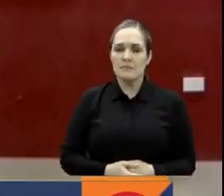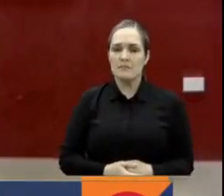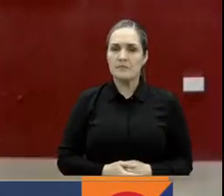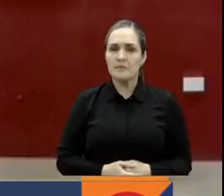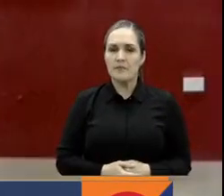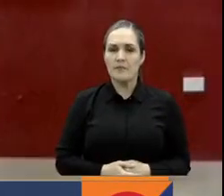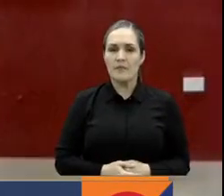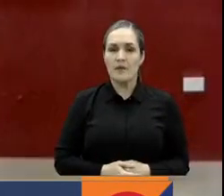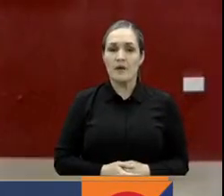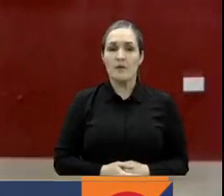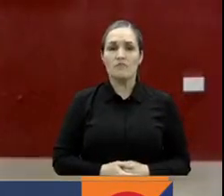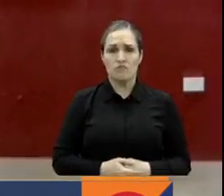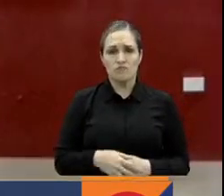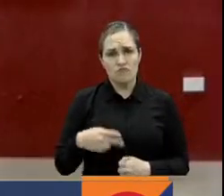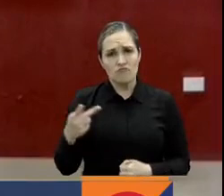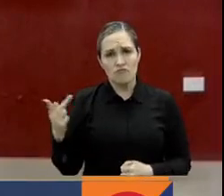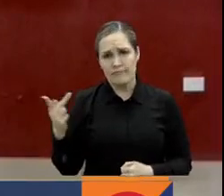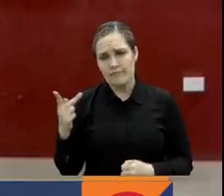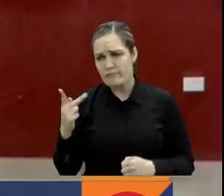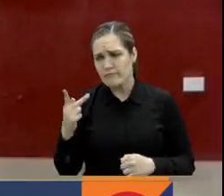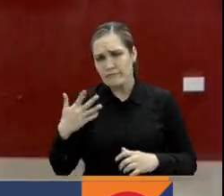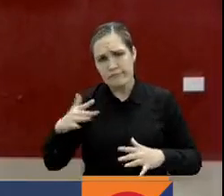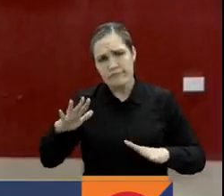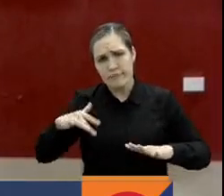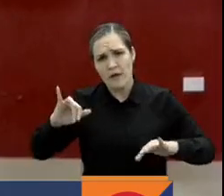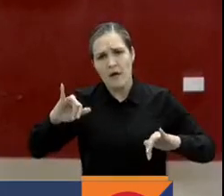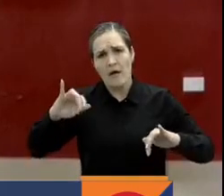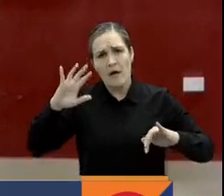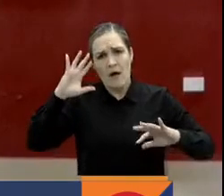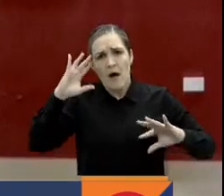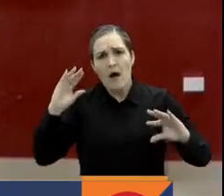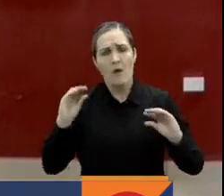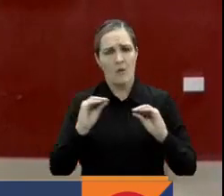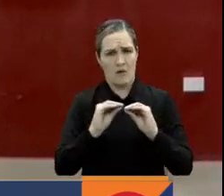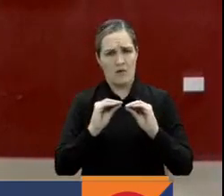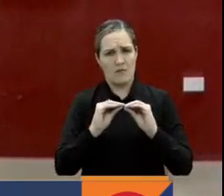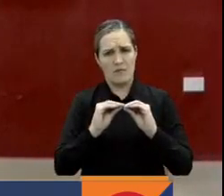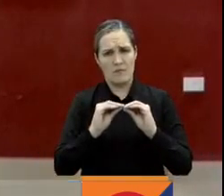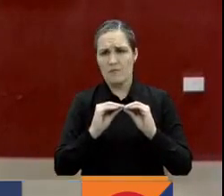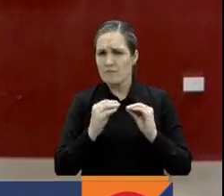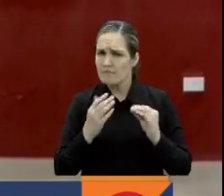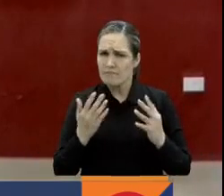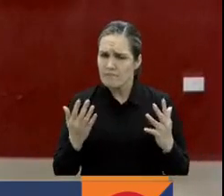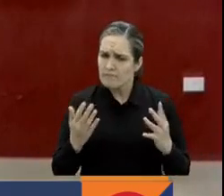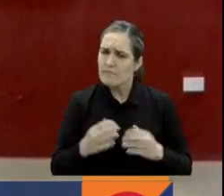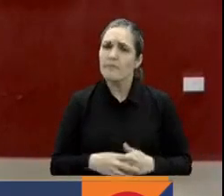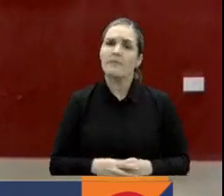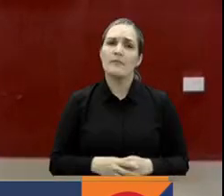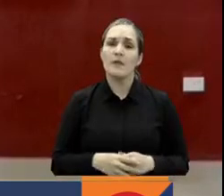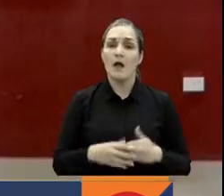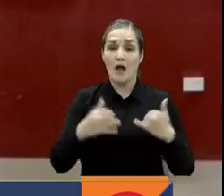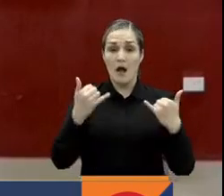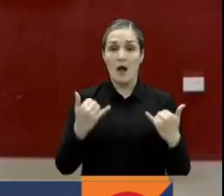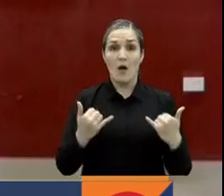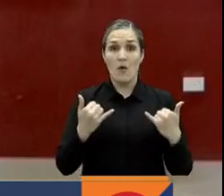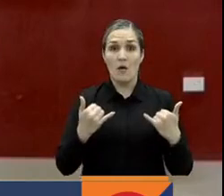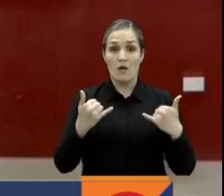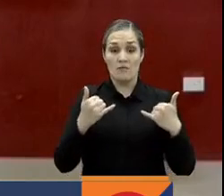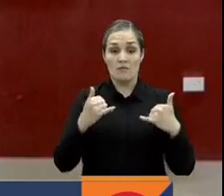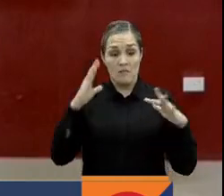RECORREN EL ENTREGUEN DETALLES EN SU REUNIóN CON VELáSQUEZ.